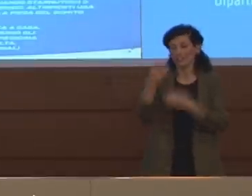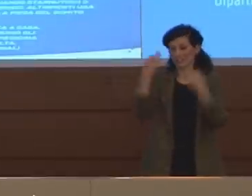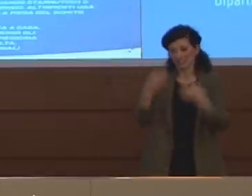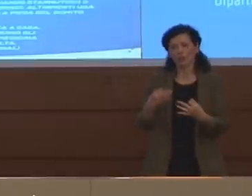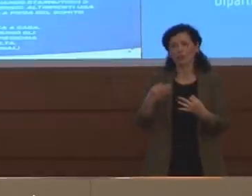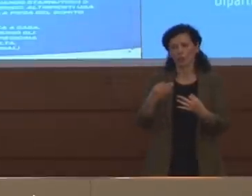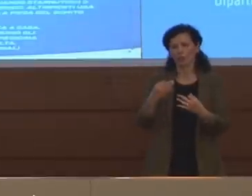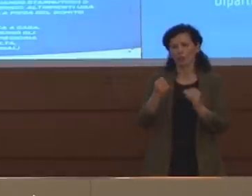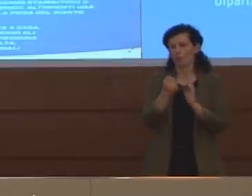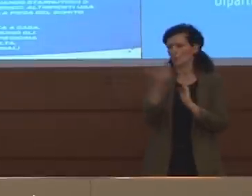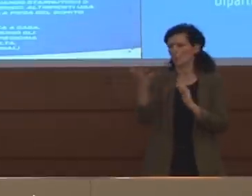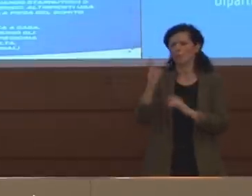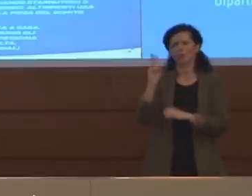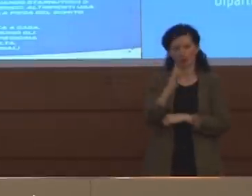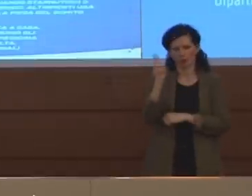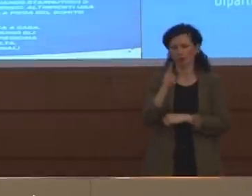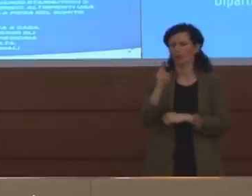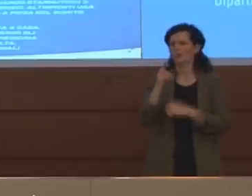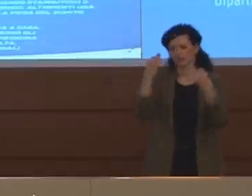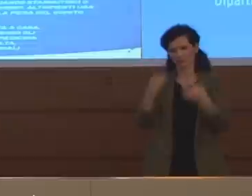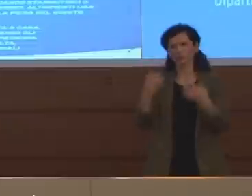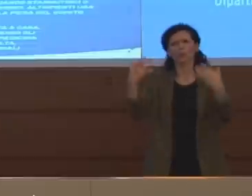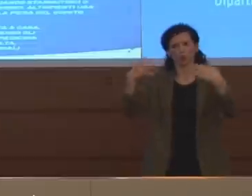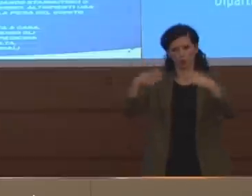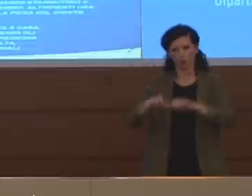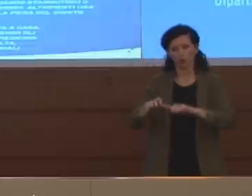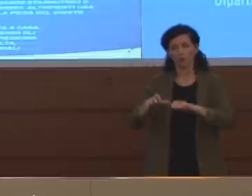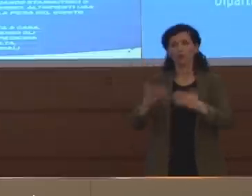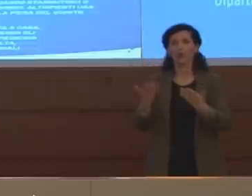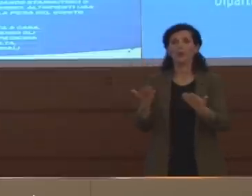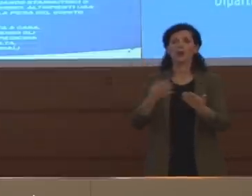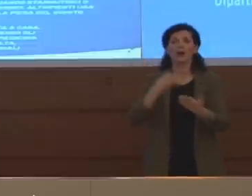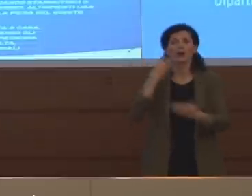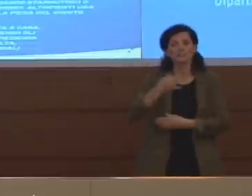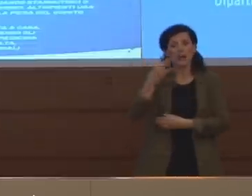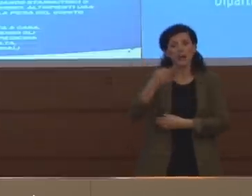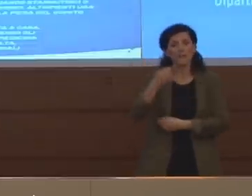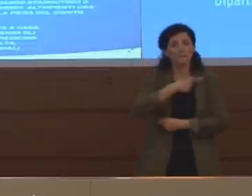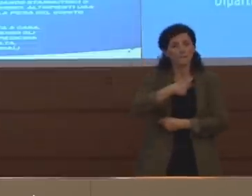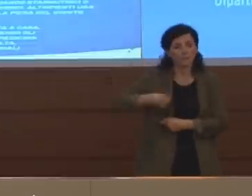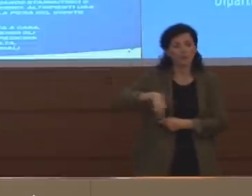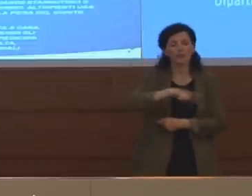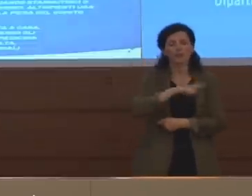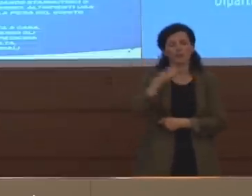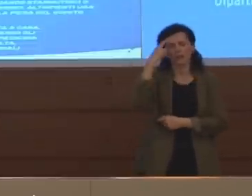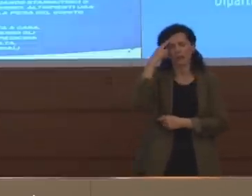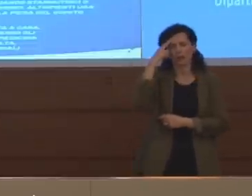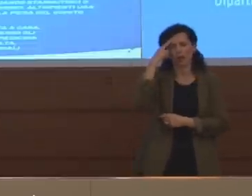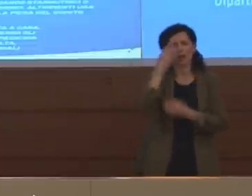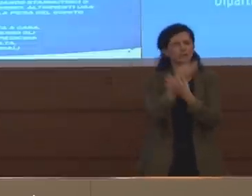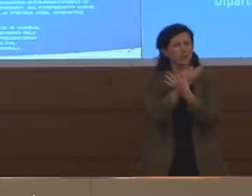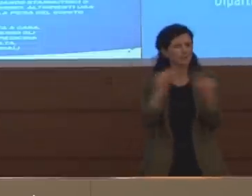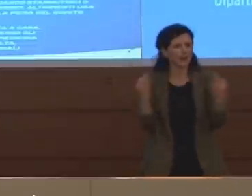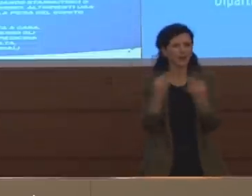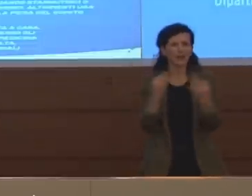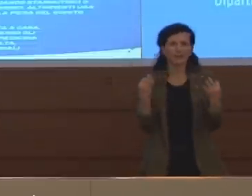scenderà ulteriormente. Ma dobbiamo avere sempre bene in testa questo. Proprio